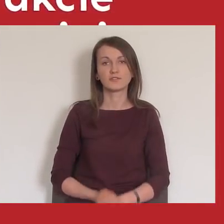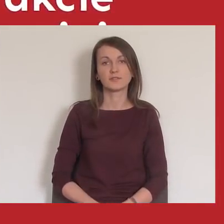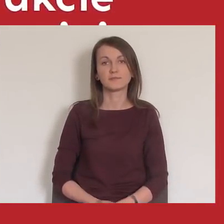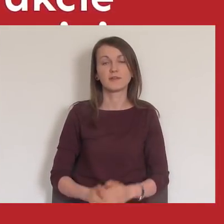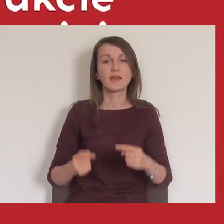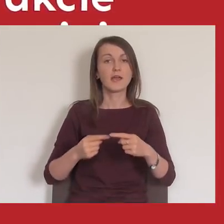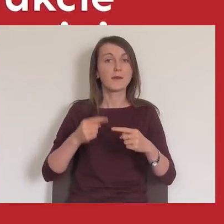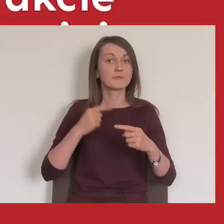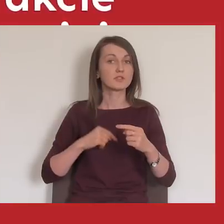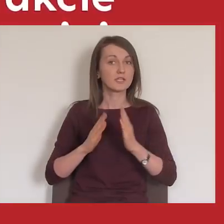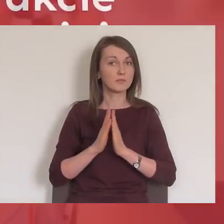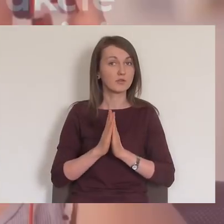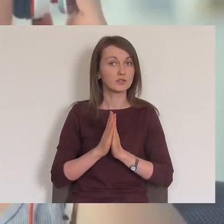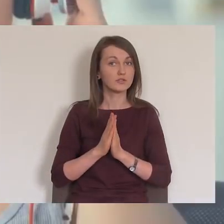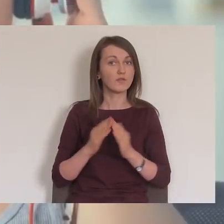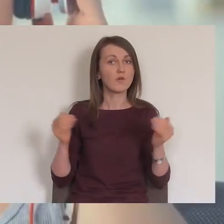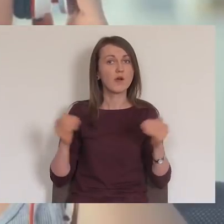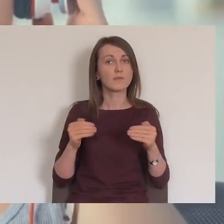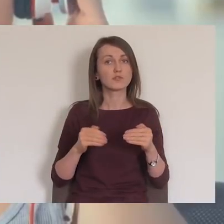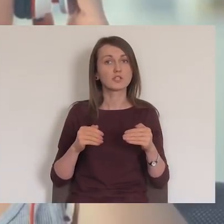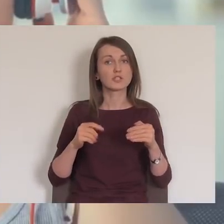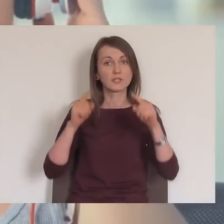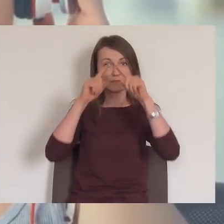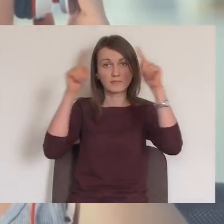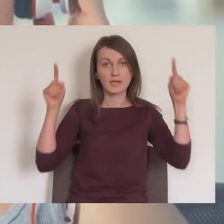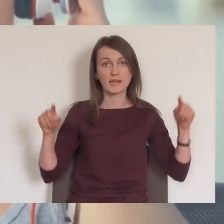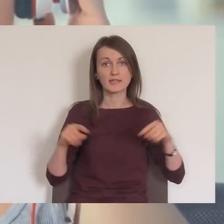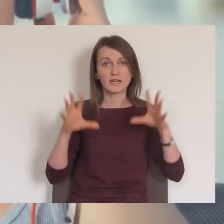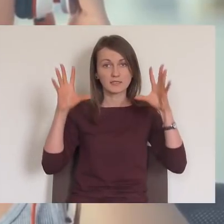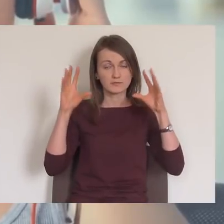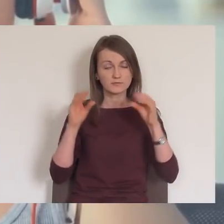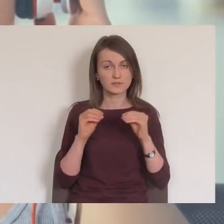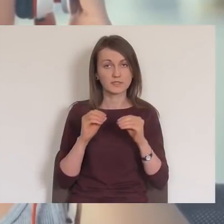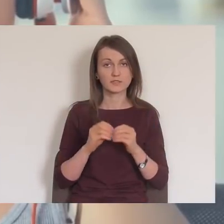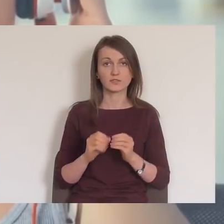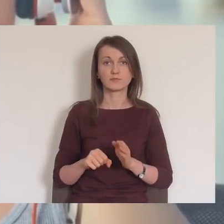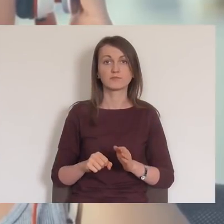Przed medytacją możesz wyłączyć monitor. Do modlitwy wystarczy sam dźwięk.